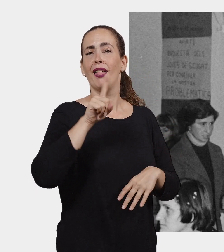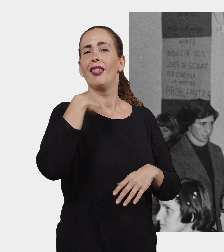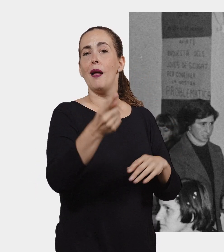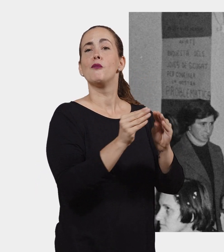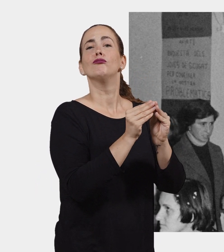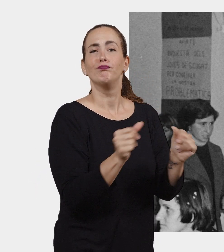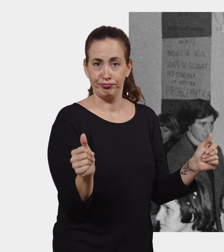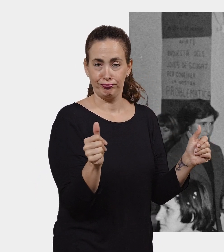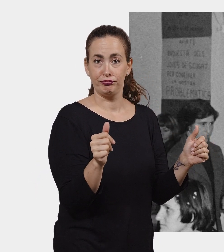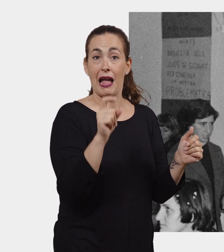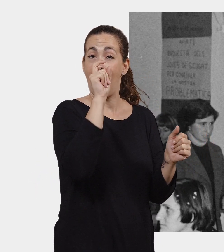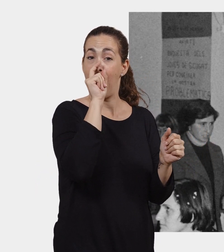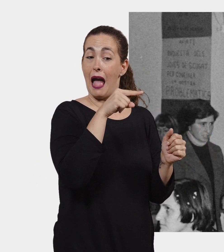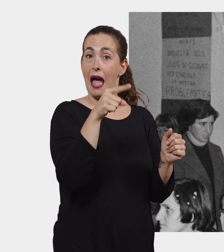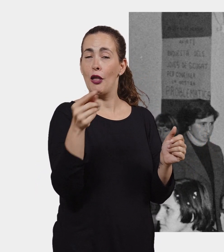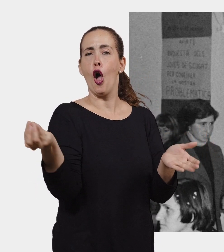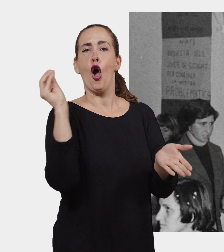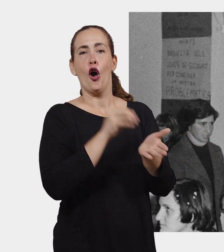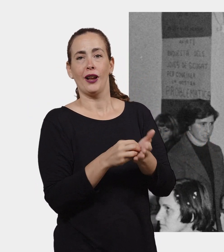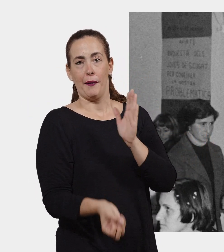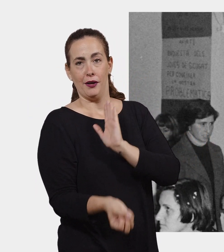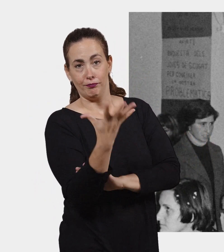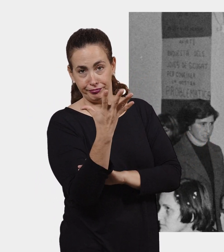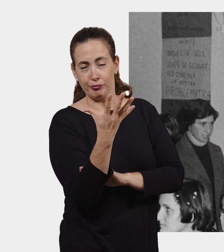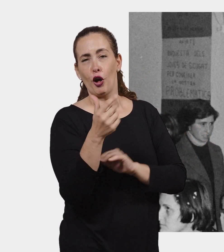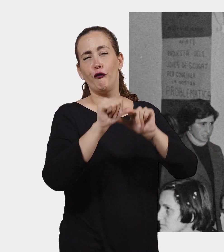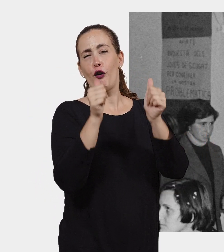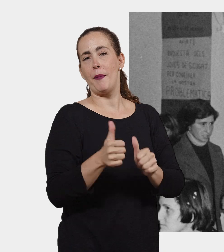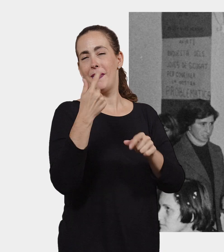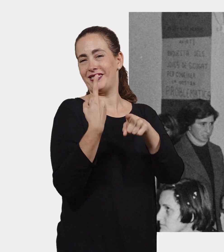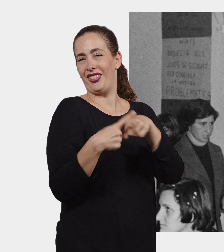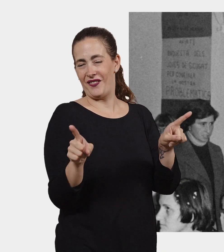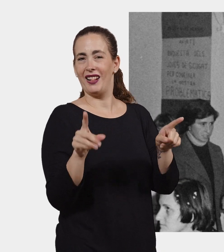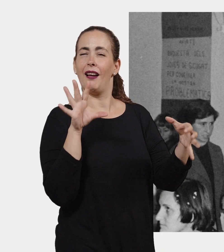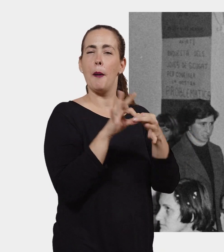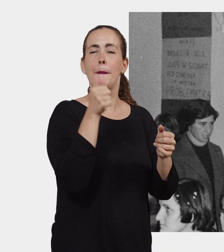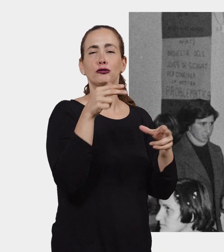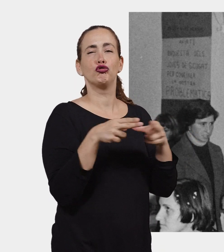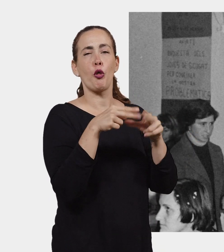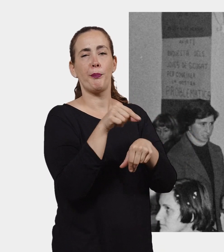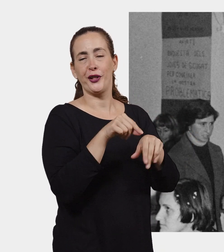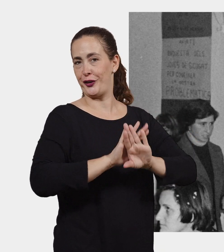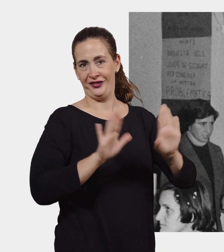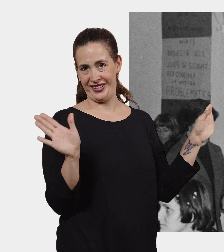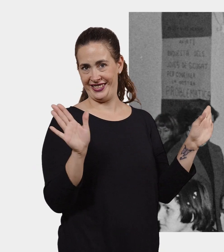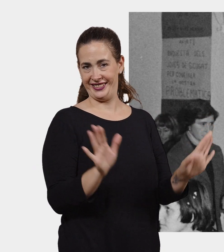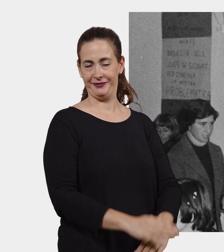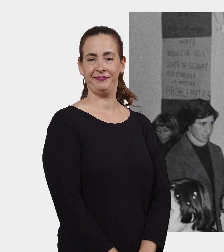Pocs anys després de desaparèixer en sorgirà una altra, però ja no amb aquell caràcter sociopolític.